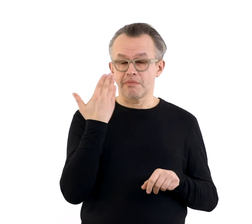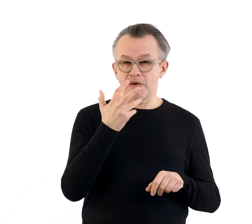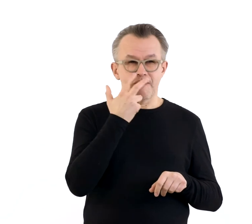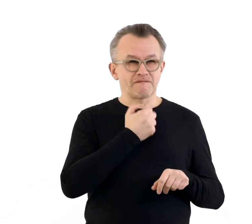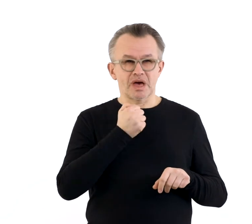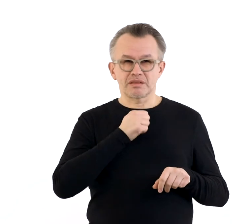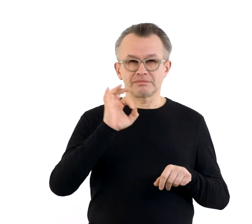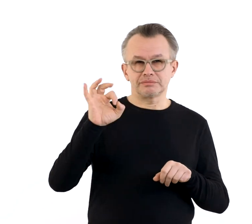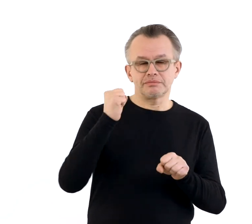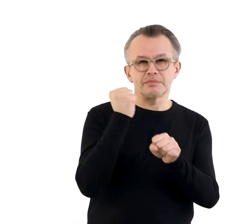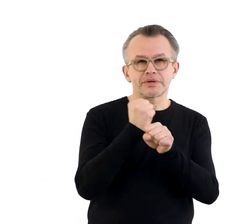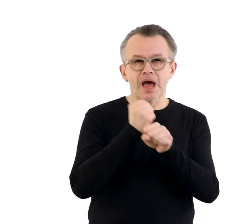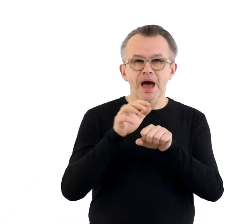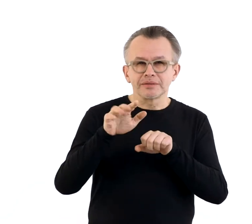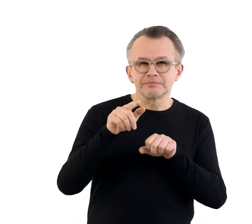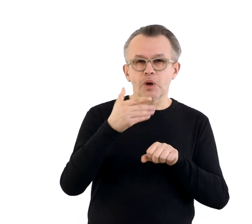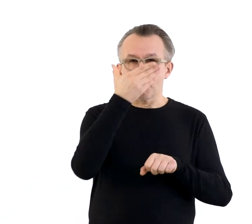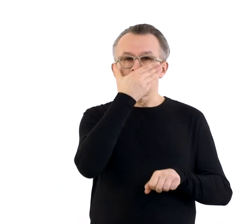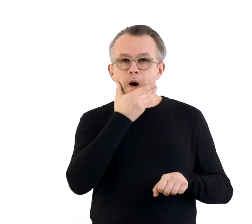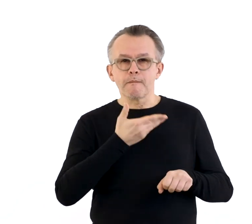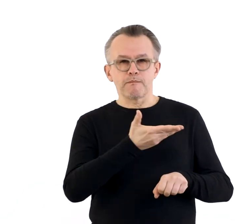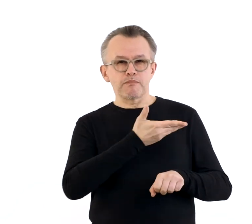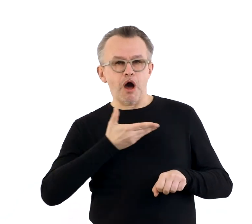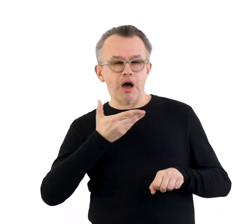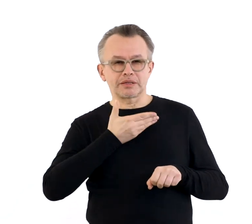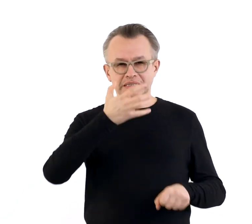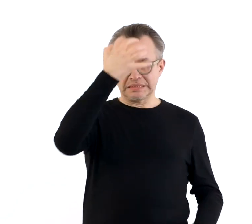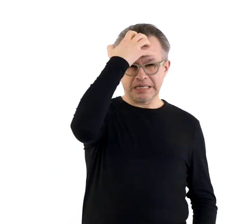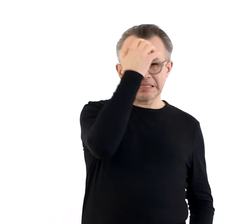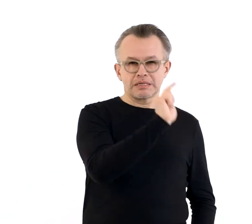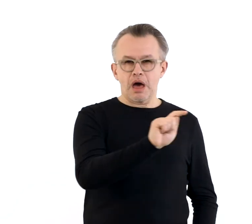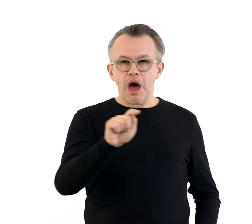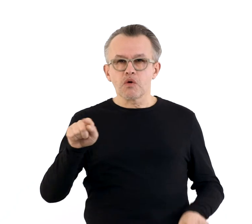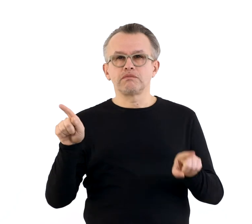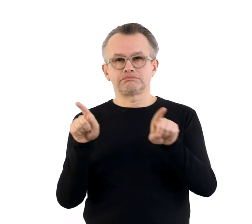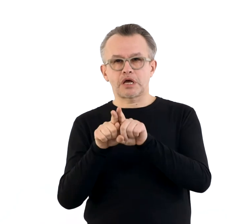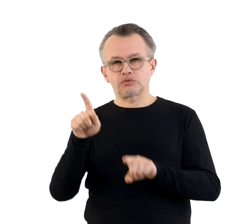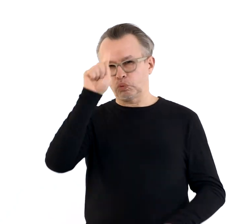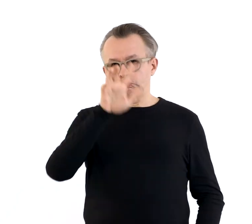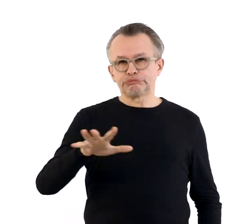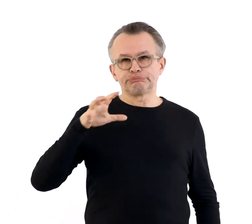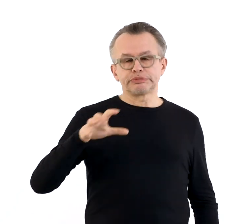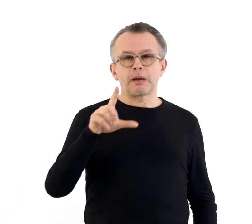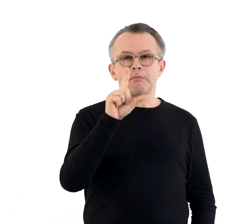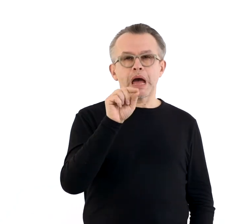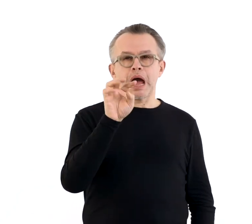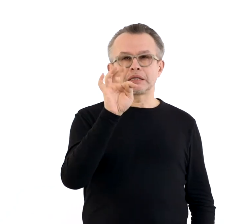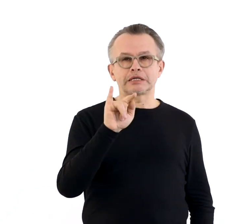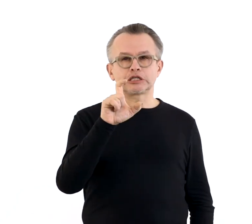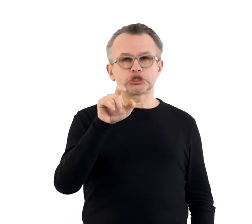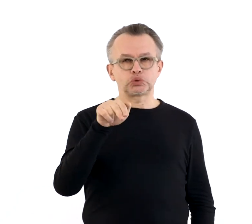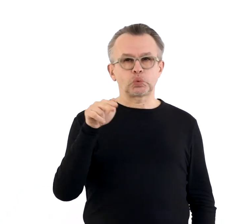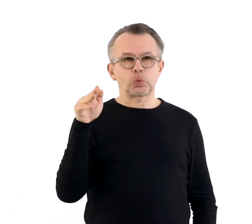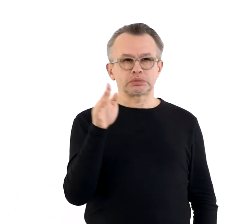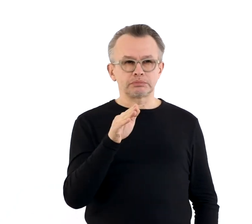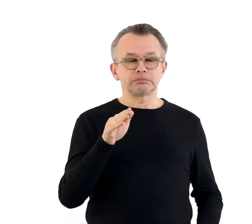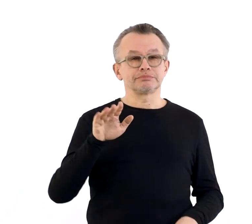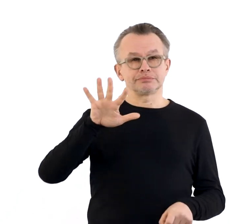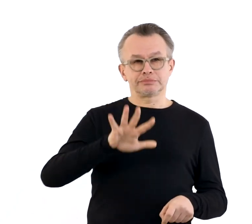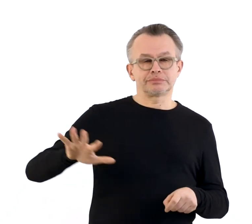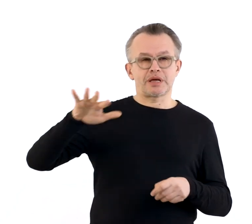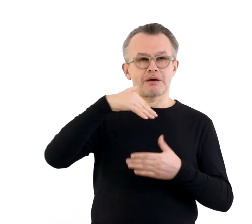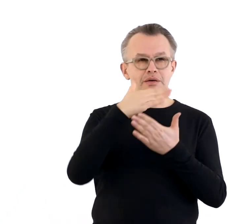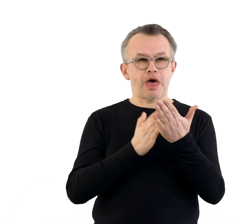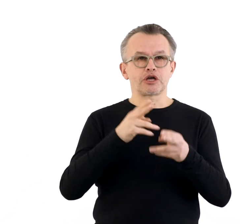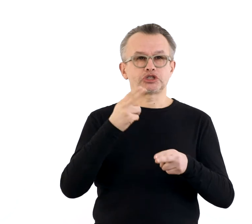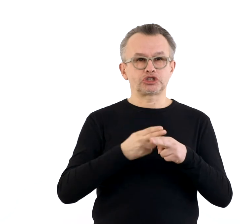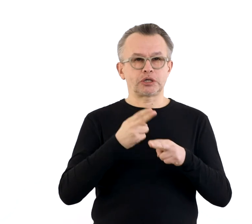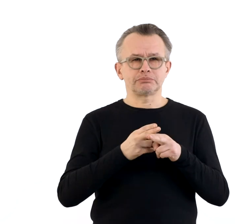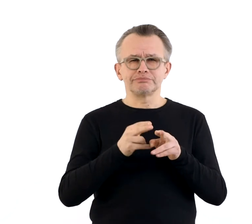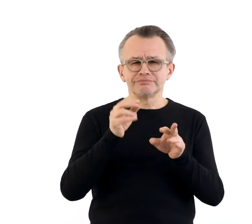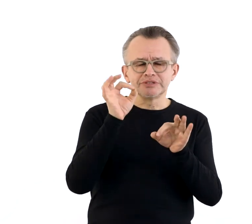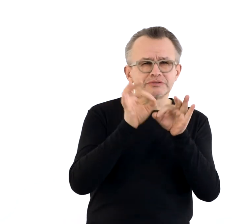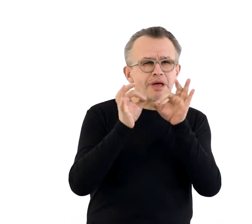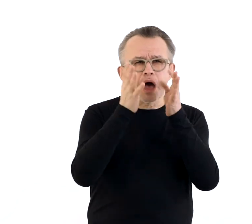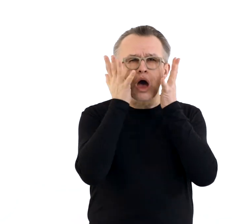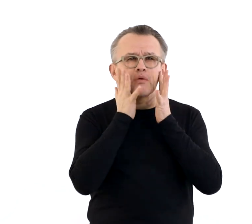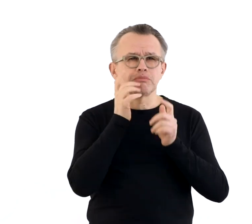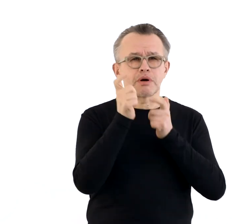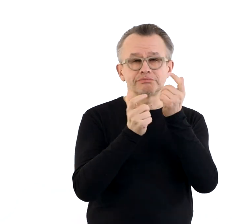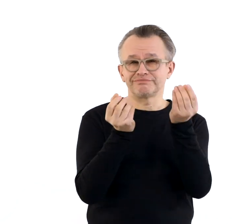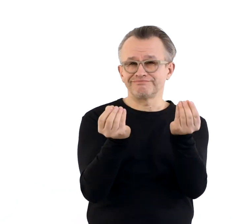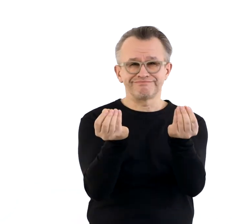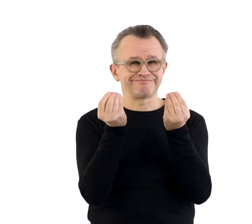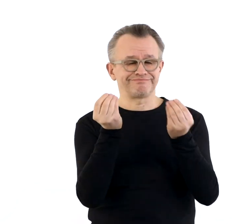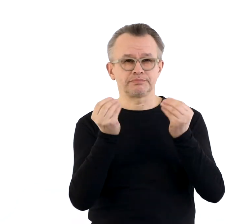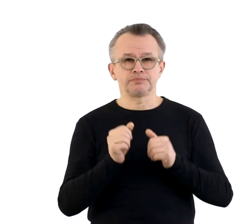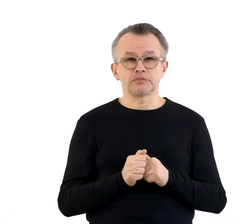Jest to bardzo szczególnie widoczne w zachowanych popiersiach portretowych cezarów i bogatych patrycjuszy.